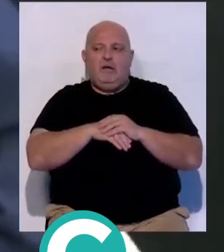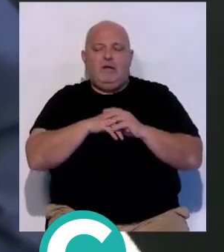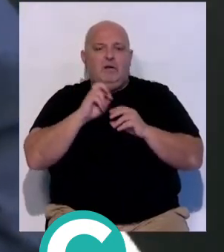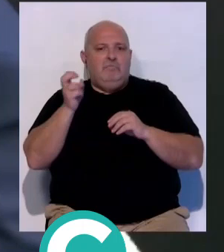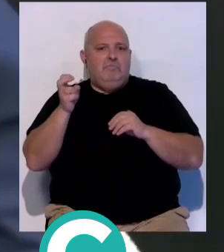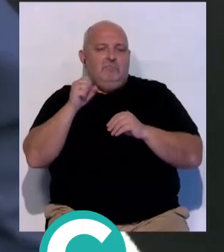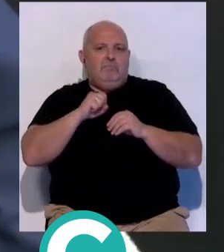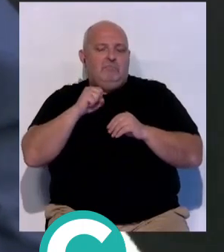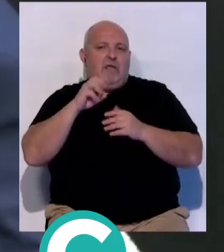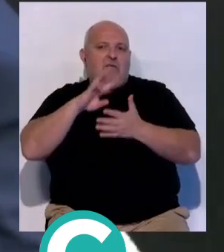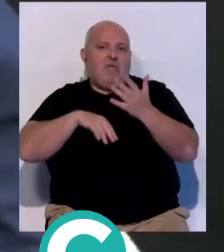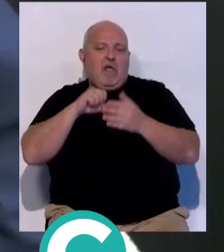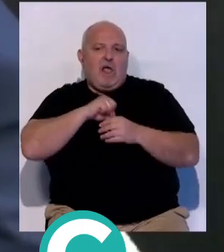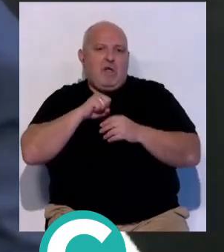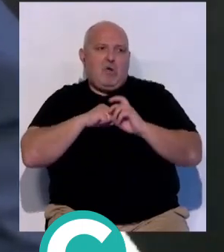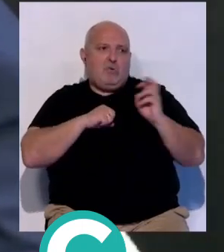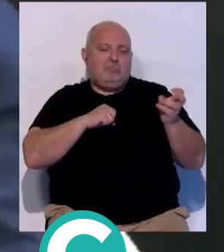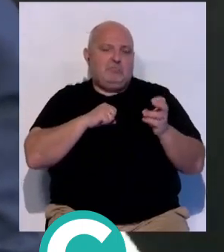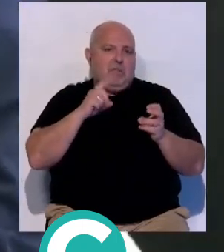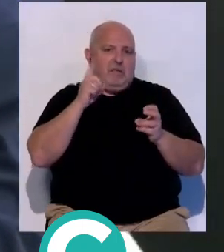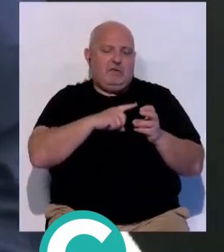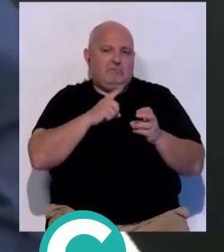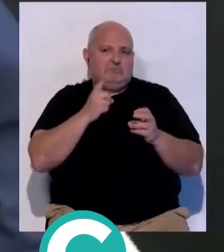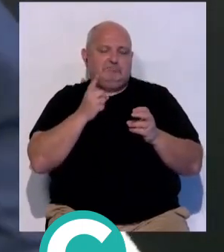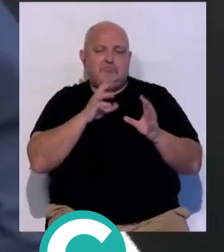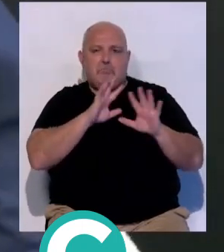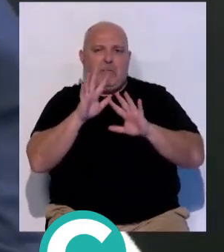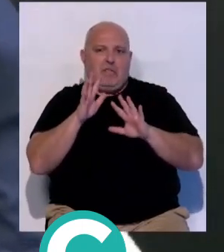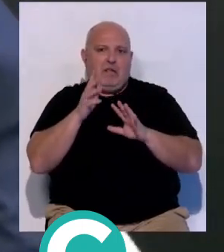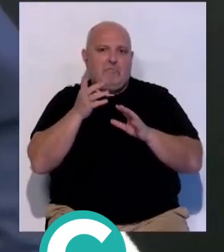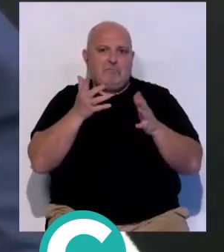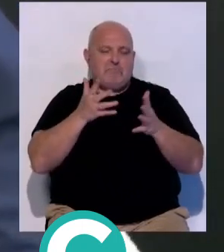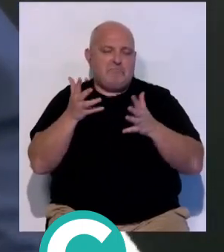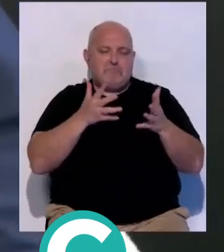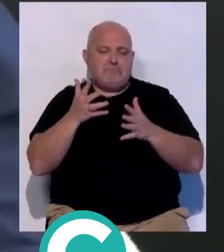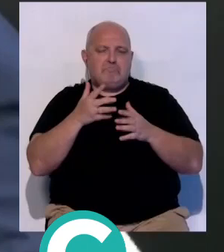irino del Barcelona Pues un poco como ofrenda y este era más por tanto el himno del Madrid